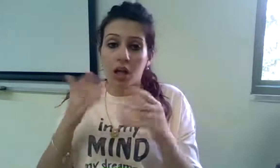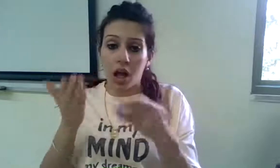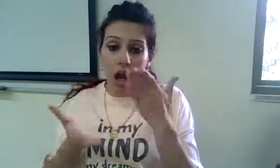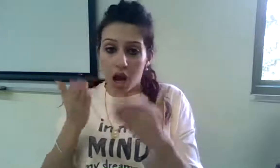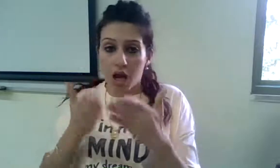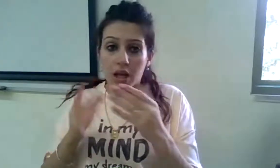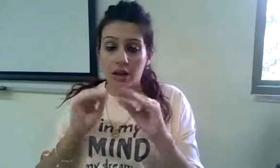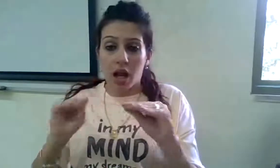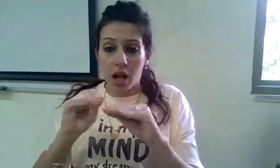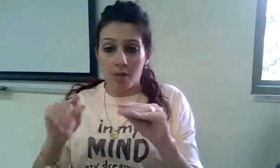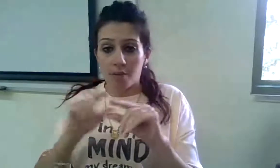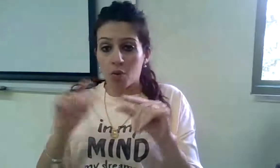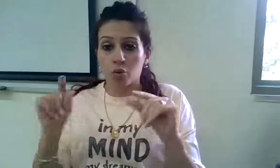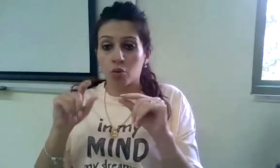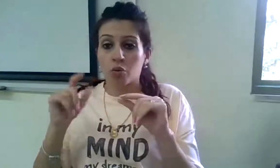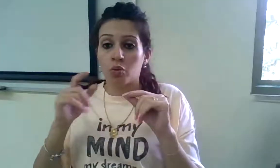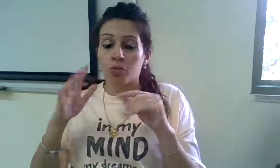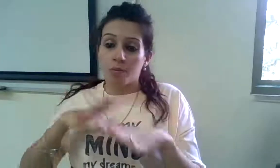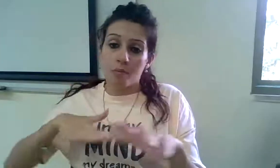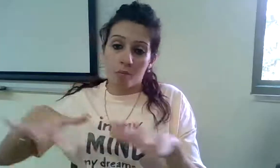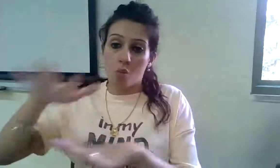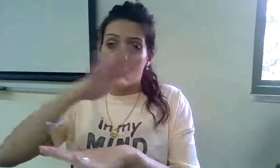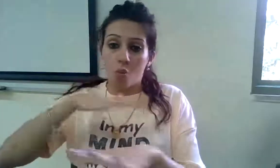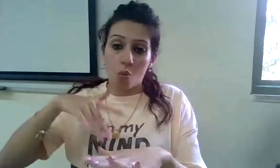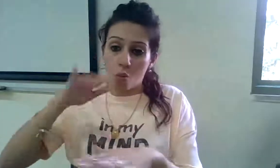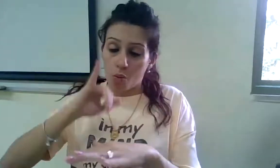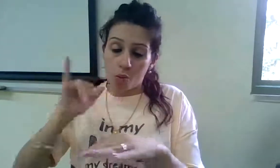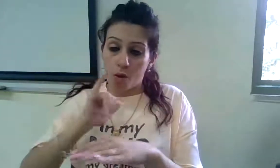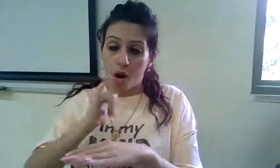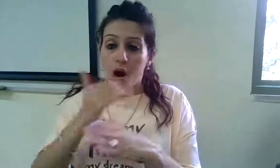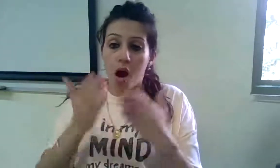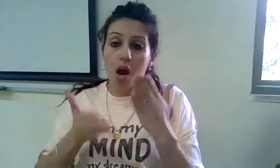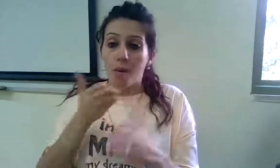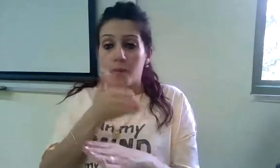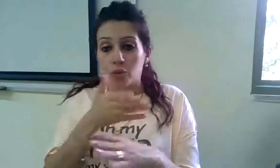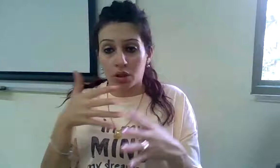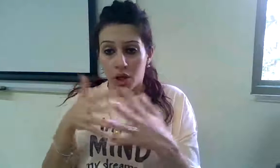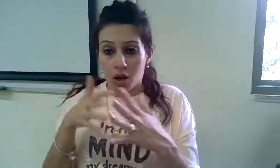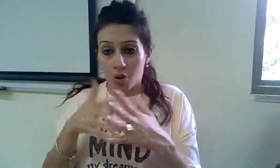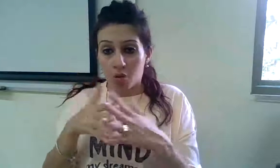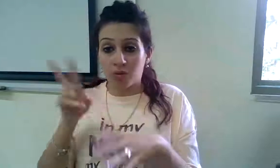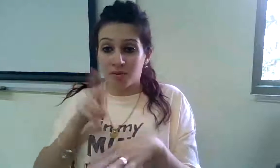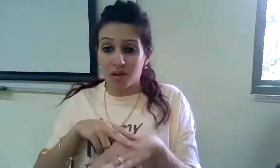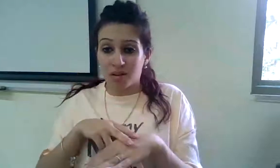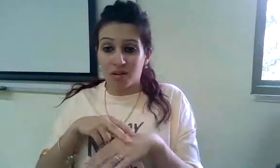والتوجيهات بشكل أساسي لمدراء المدارس وبالطبع فان عليك تزويدهم بالأدوات